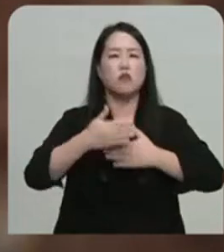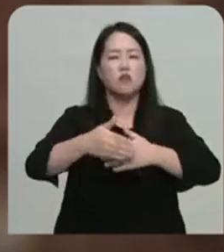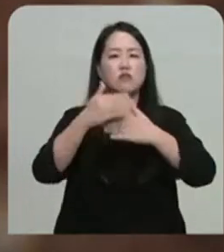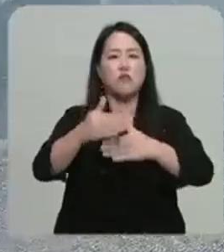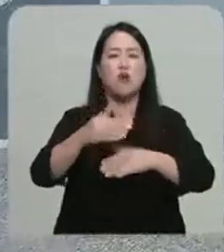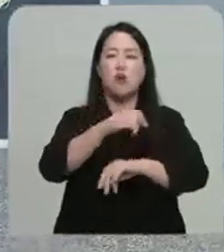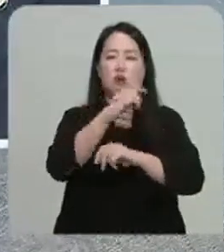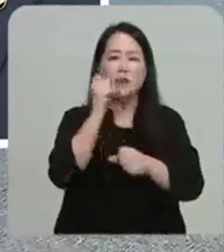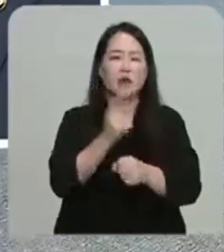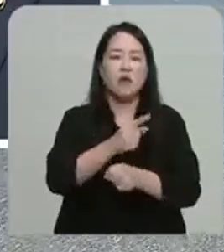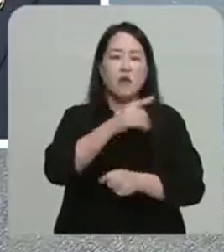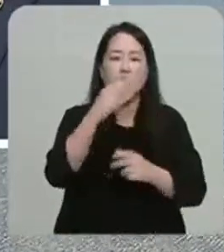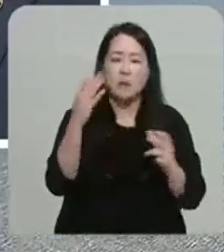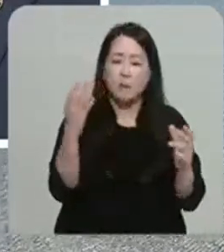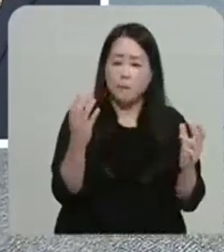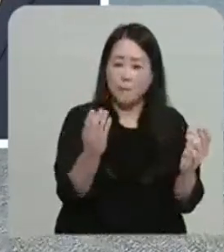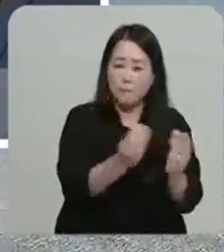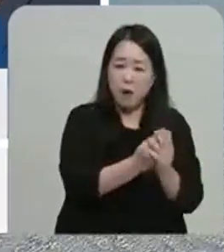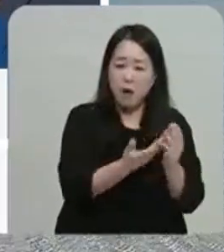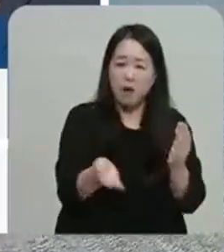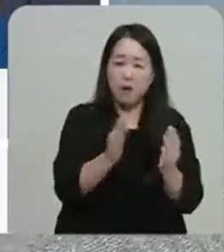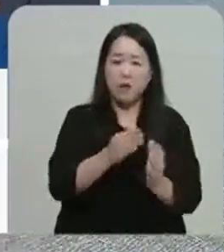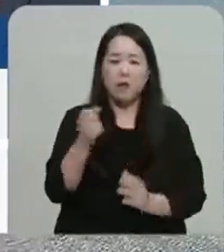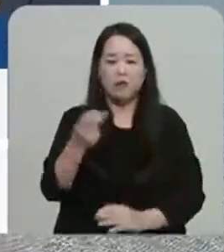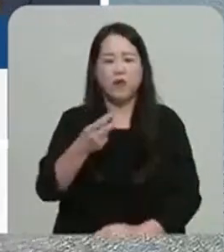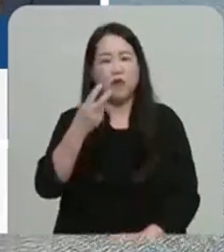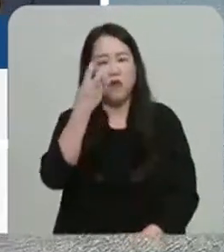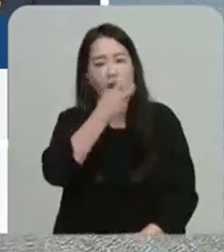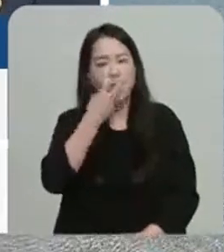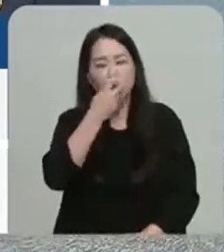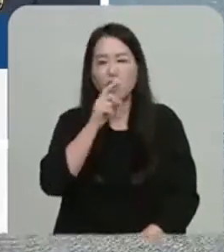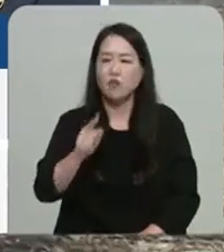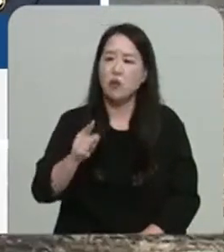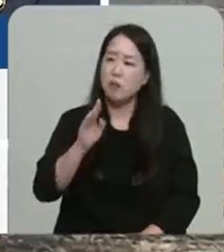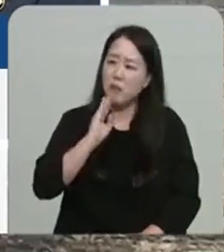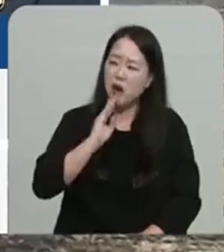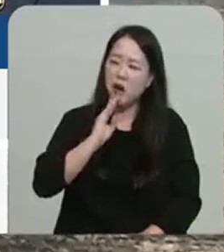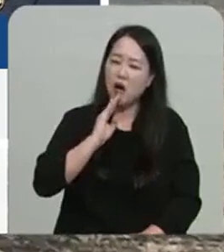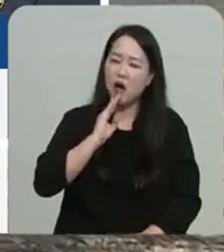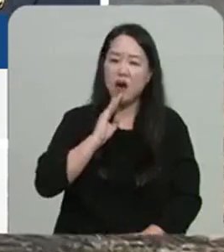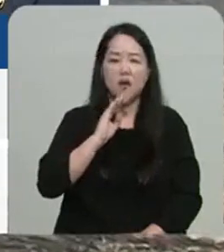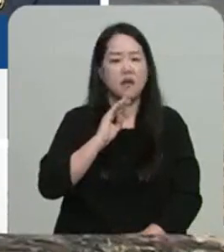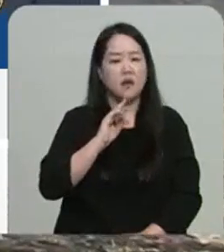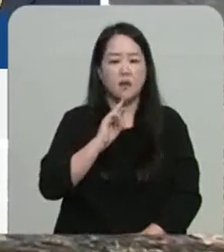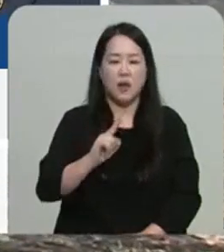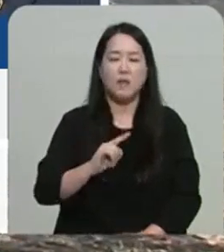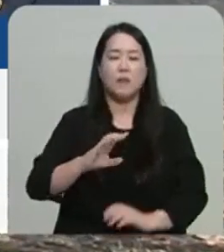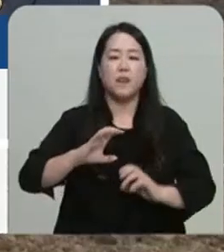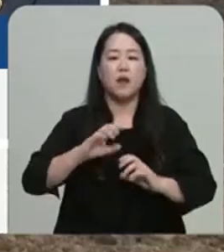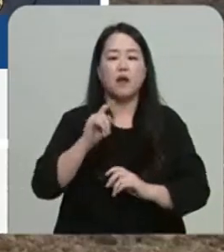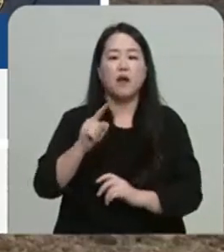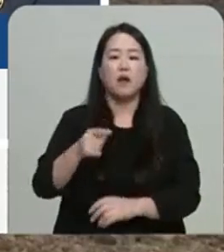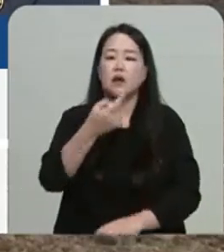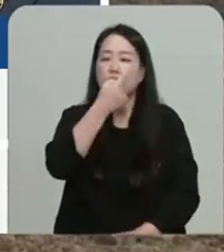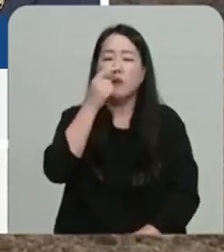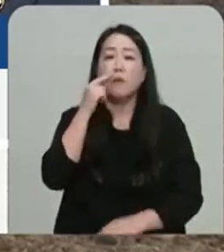김수흥/민주당 국회의원 : 국토 교통부에 적정성 재검토를 어느 법률 근거에 따라서 하느냐고 물어 봤더니 단순히 총리 지시에 따라서